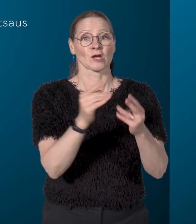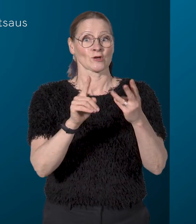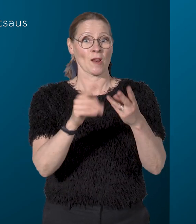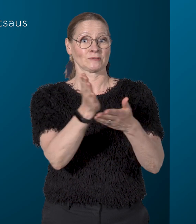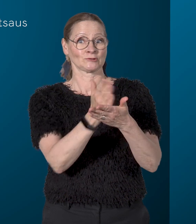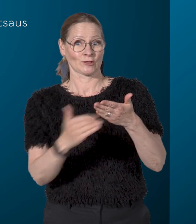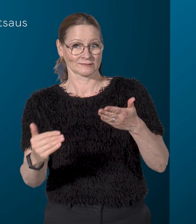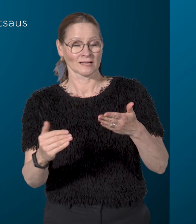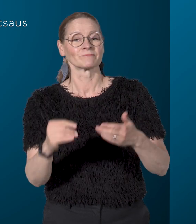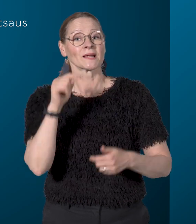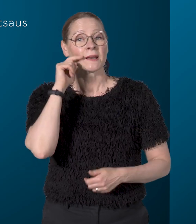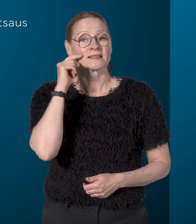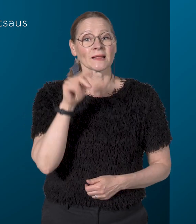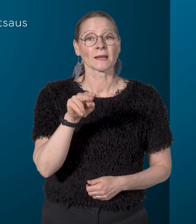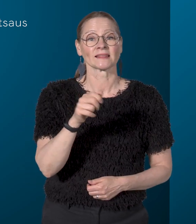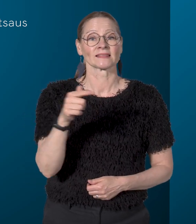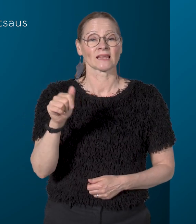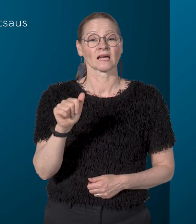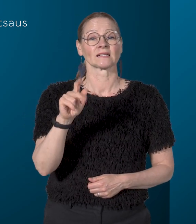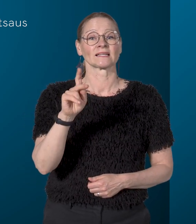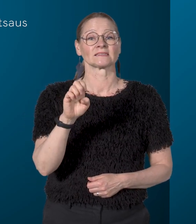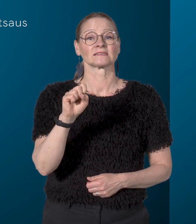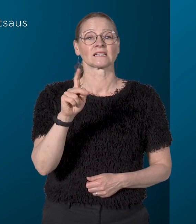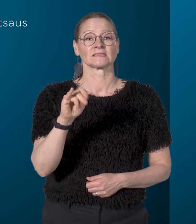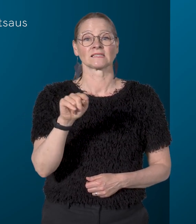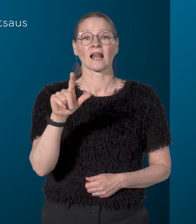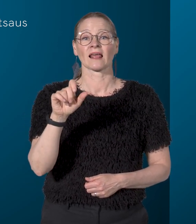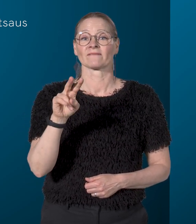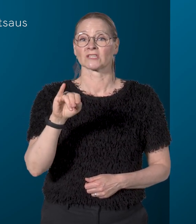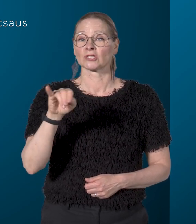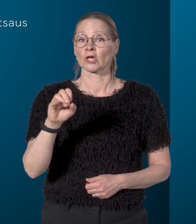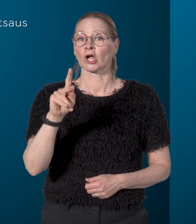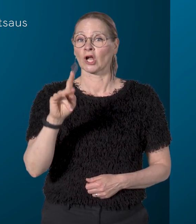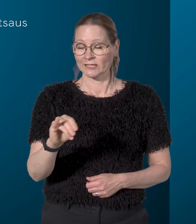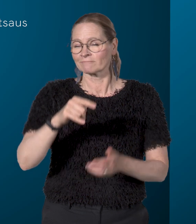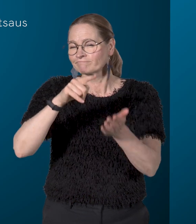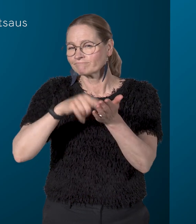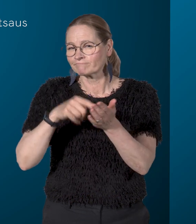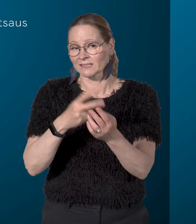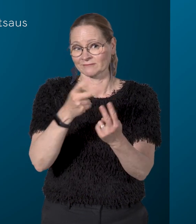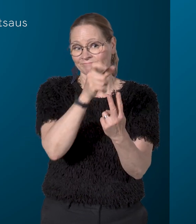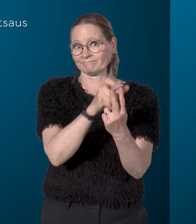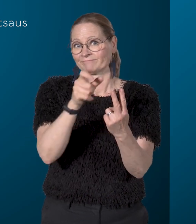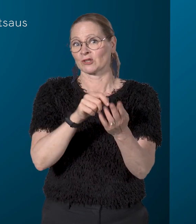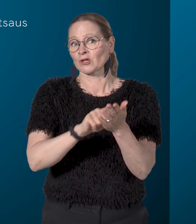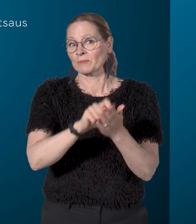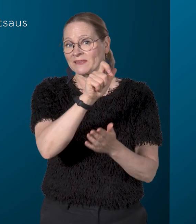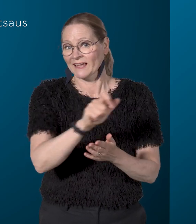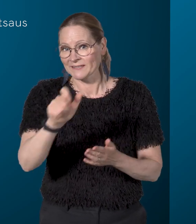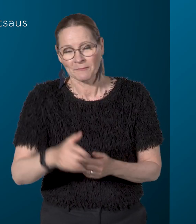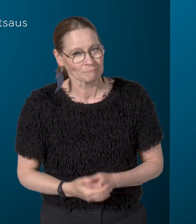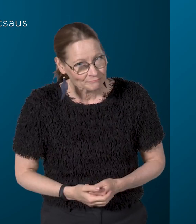Kolmannessa osassa Netta Keski-Levijoki haastattelee molempia toimittajia.